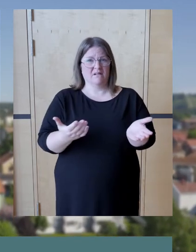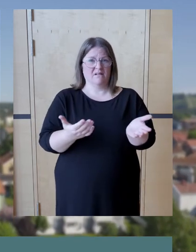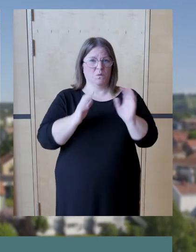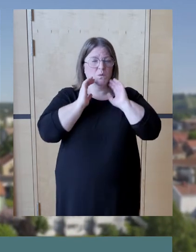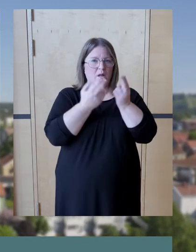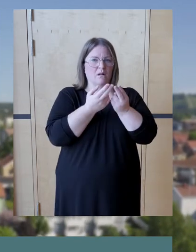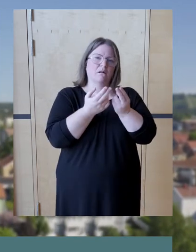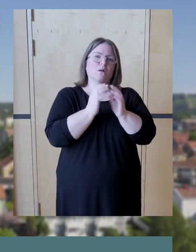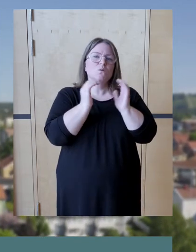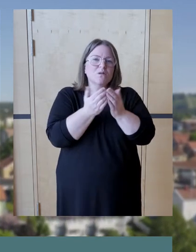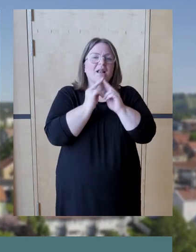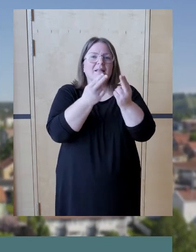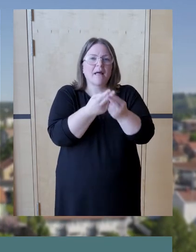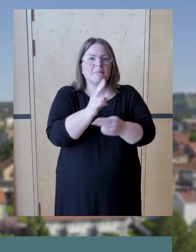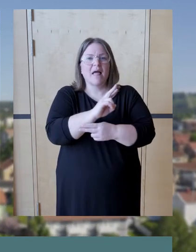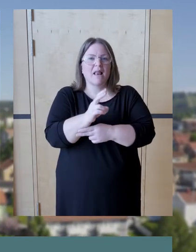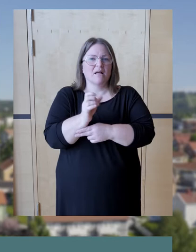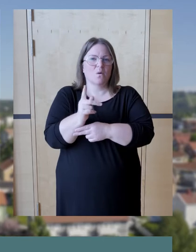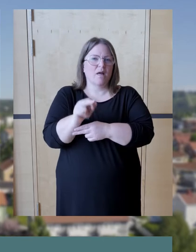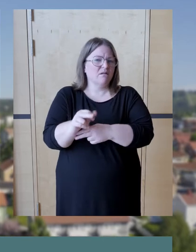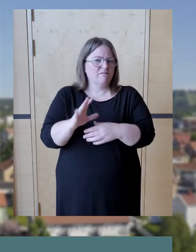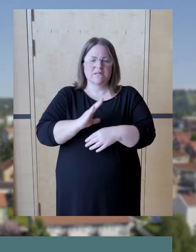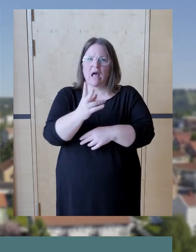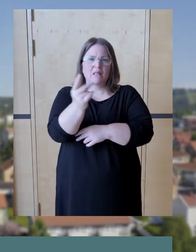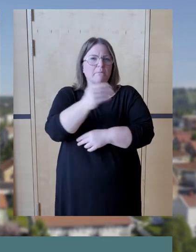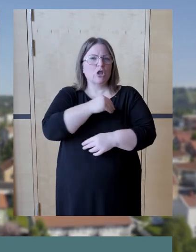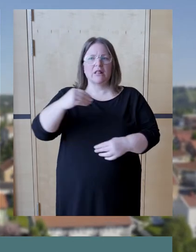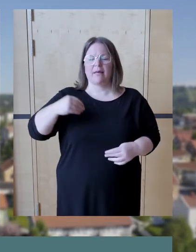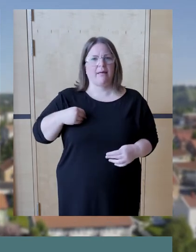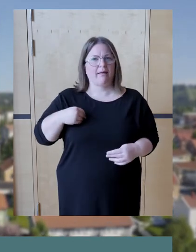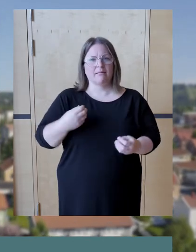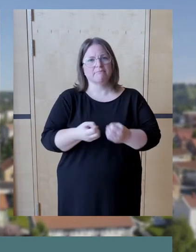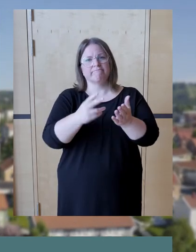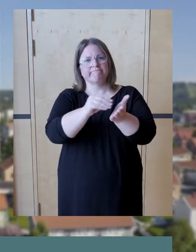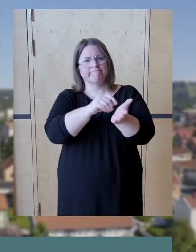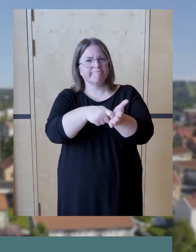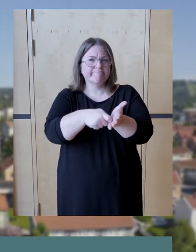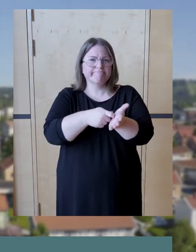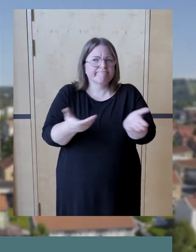Från skr det andra myndigheter som göra prognoser måste man också säga att rädda